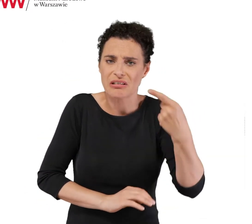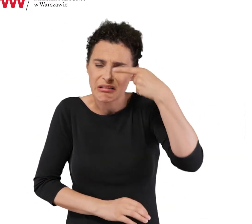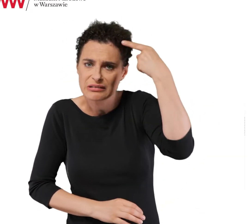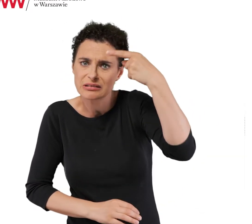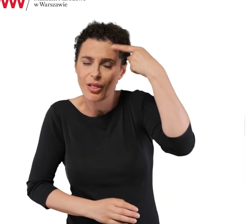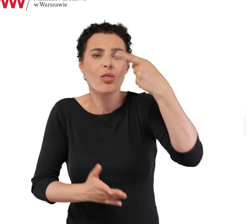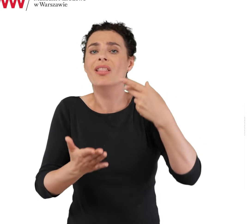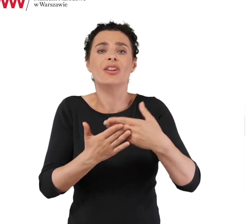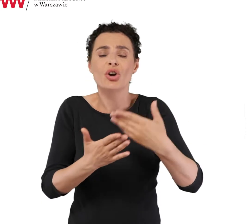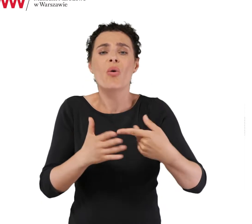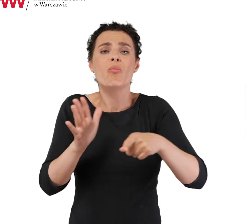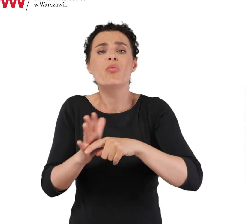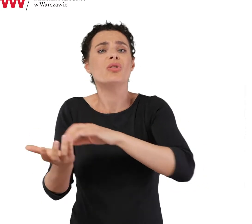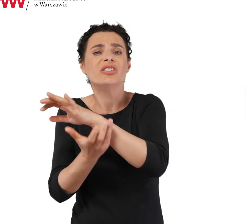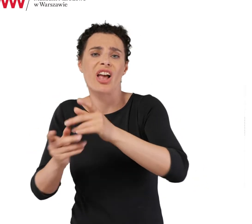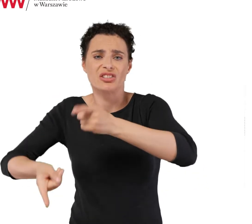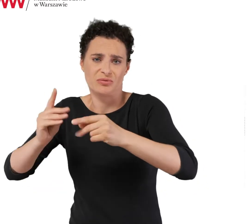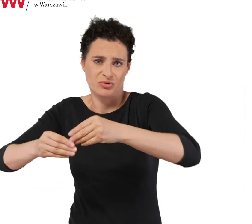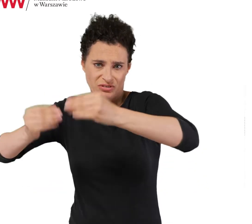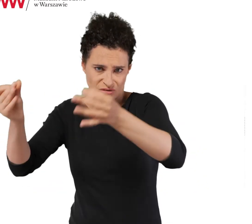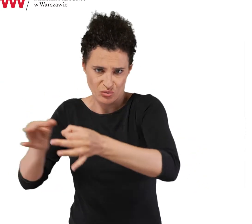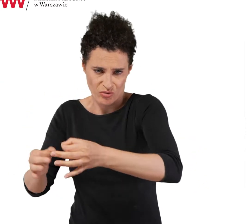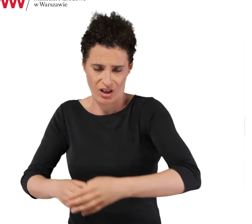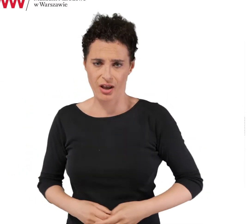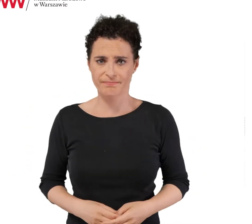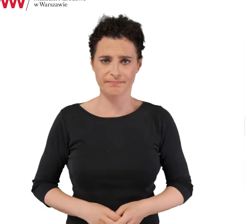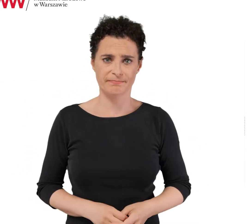wobec diagnozowanego przez artystę przyspieszenia historii.